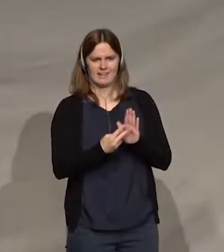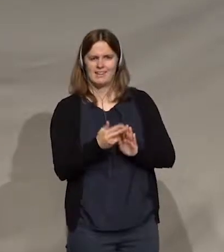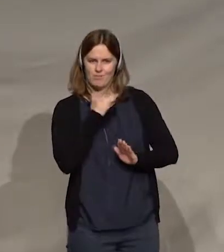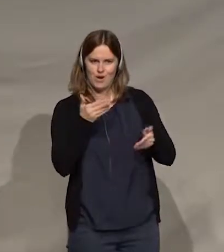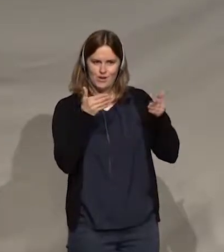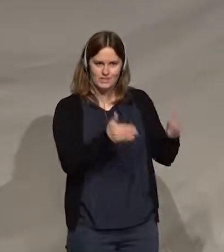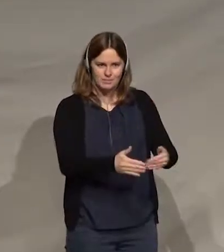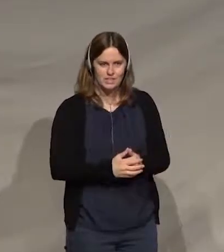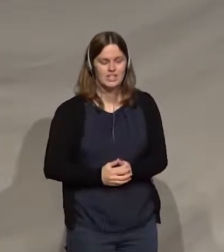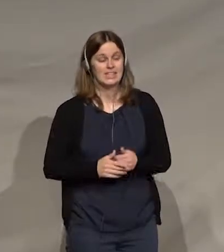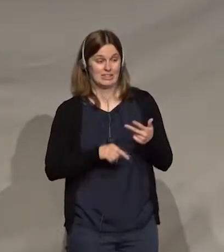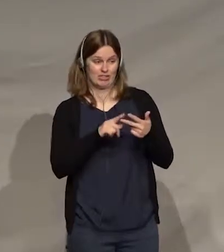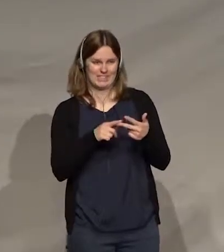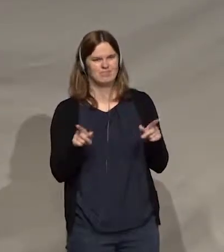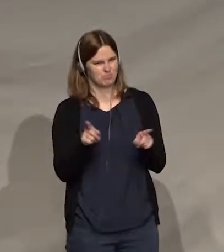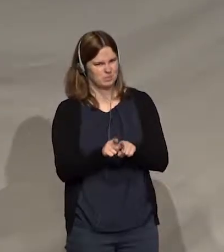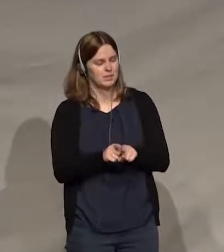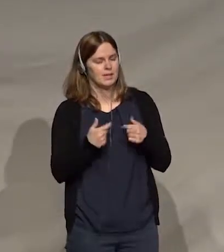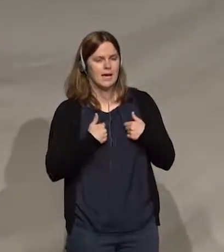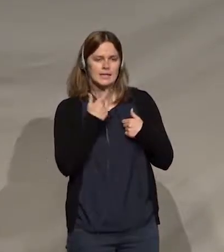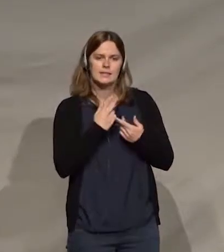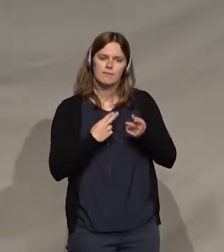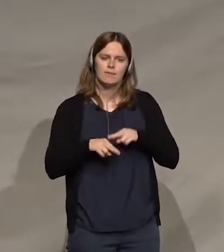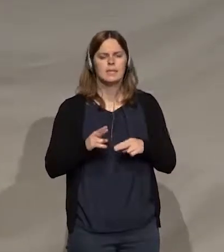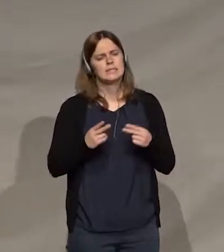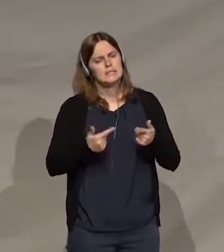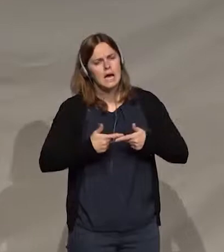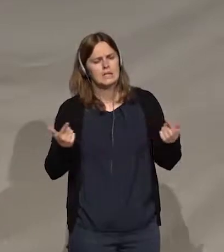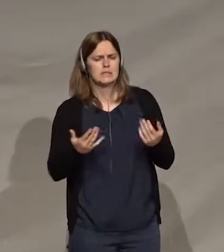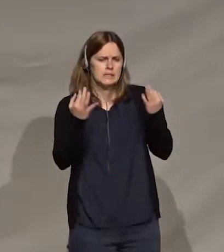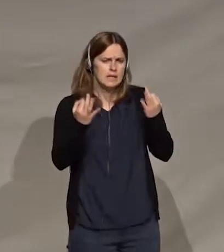bylo vytvořit místo, kde lidé s postižením nebo bez